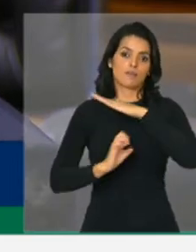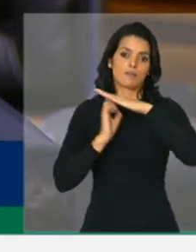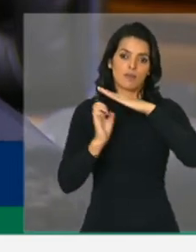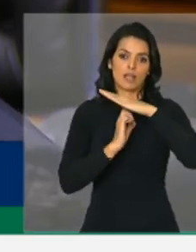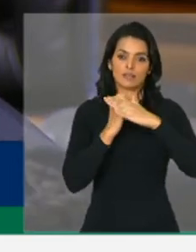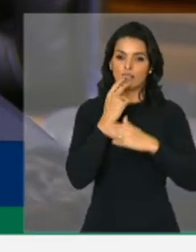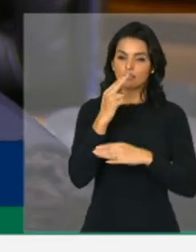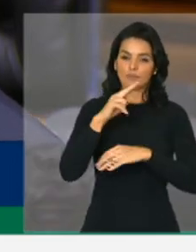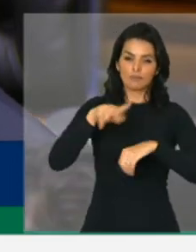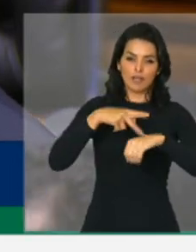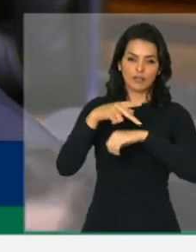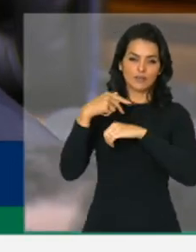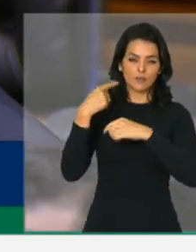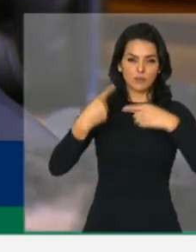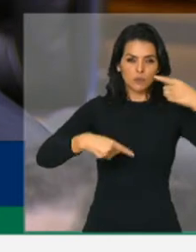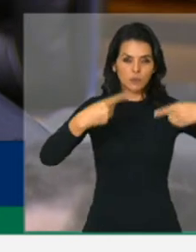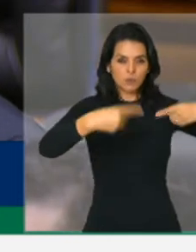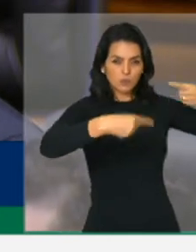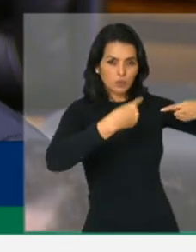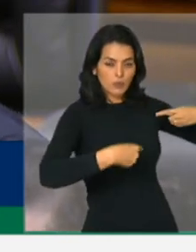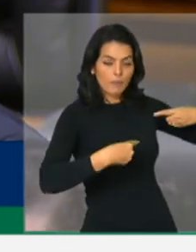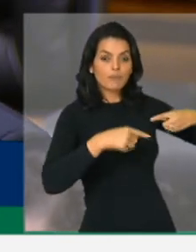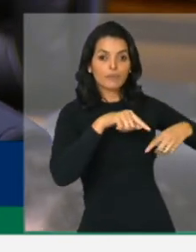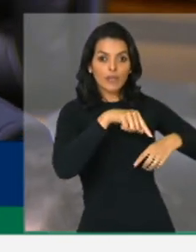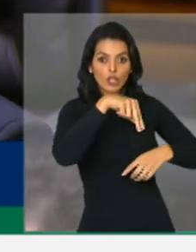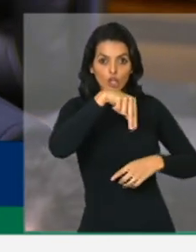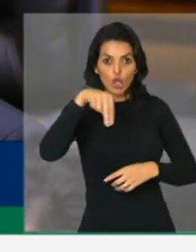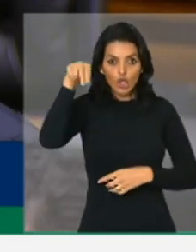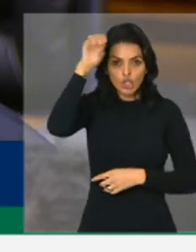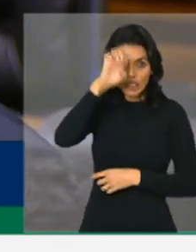JAPÃO E DOS ESTADOS UNIDOS. SE NÃO TIVEREM OPORTUNIDADE DE COMPETITIVIDADE, NUM VÃO SE REEQUILIBRAR. E MUITAS